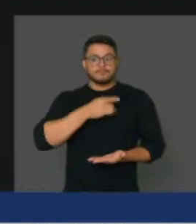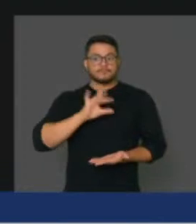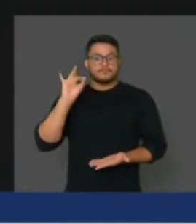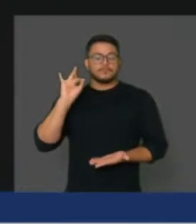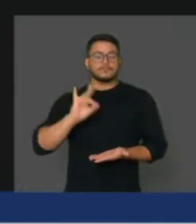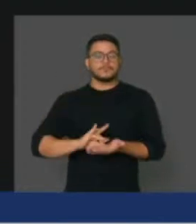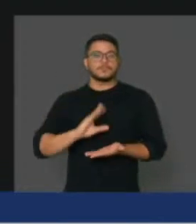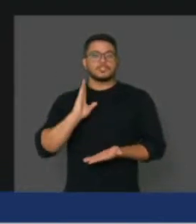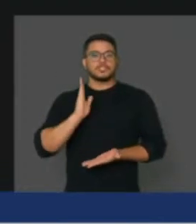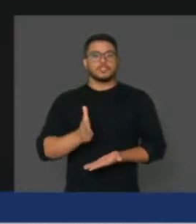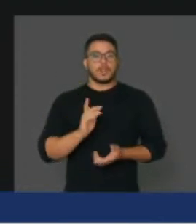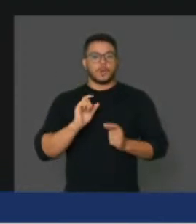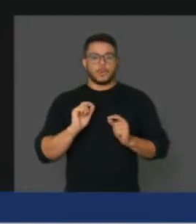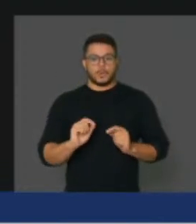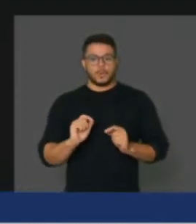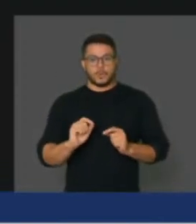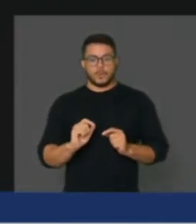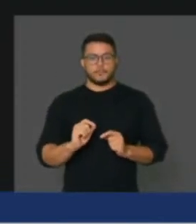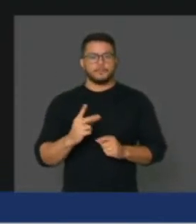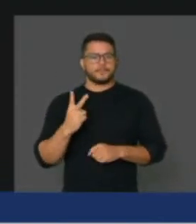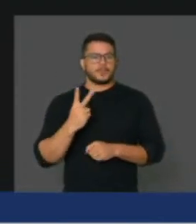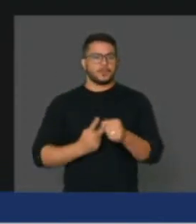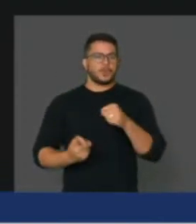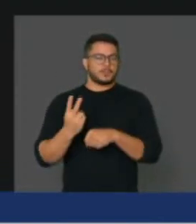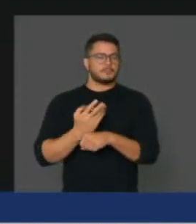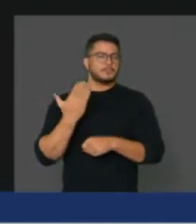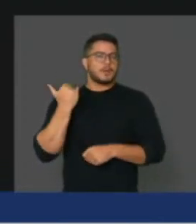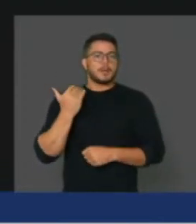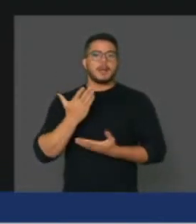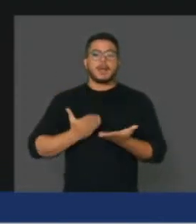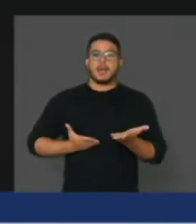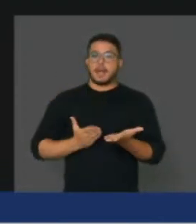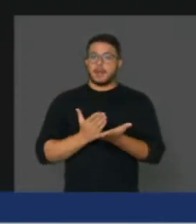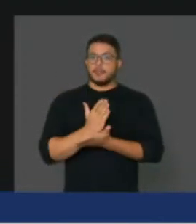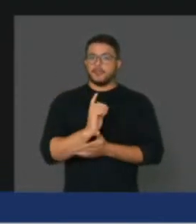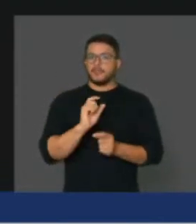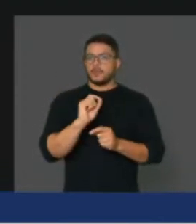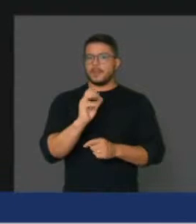ATRÁS... APROVAR EM 30 DIAS, PELA COMPREENSÃO DOS DEPUTADOS QUE FAZIAM PARTE DA NOSSA COMISSÃO ESPECIAL,